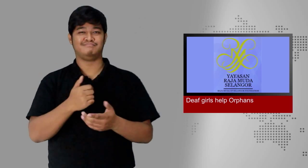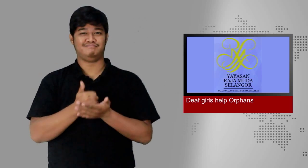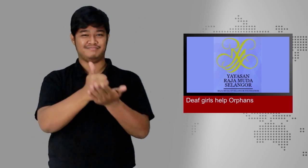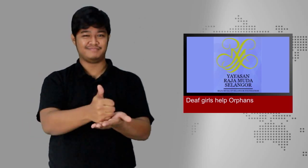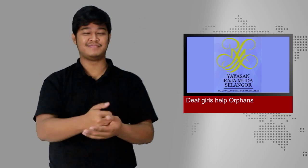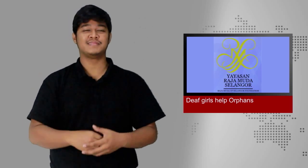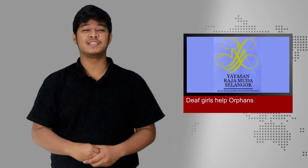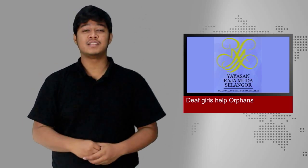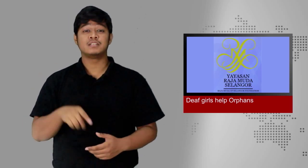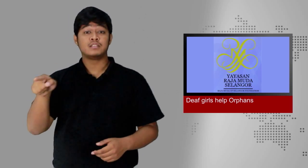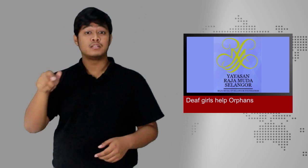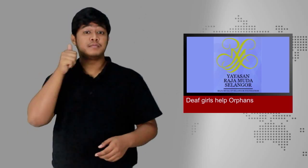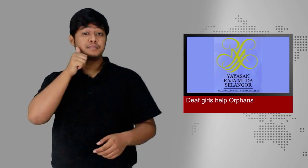..tercapai.